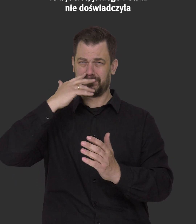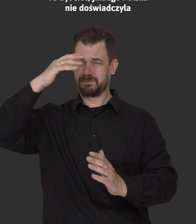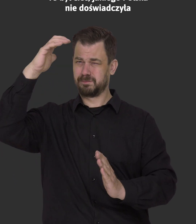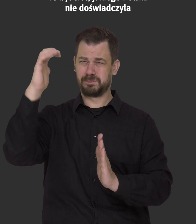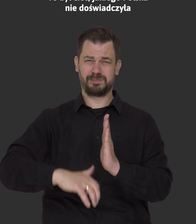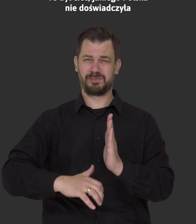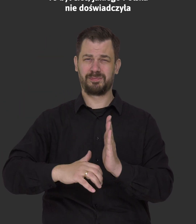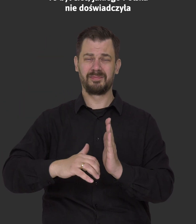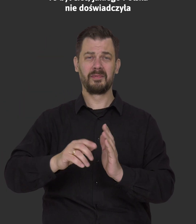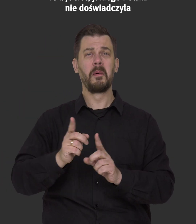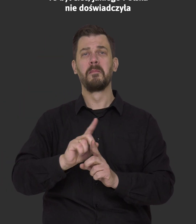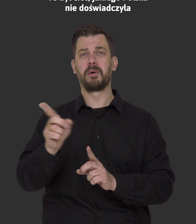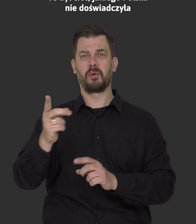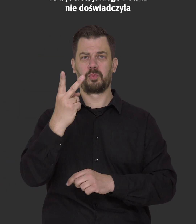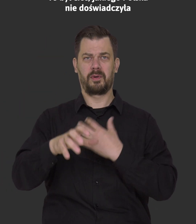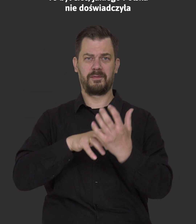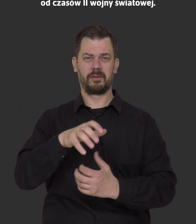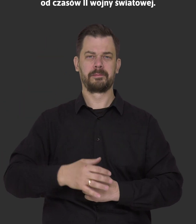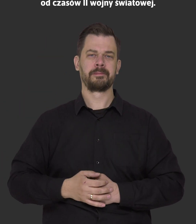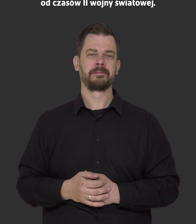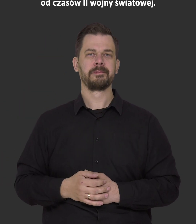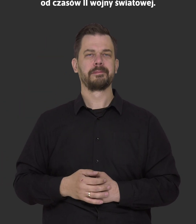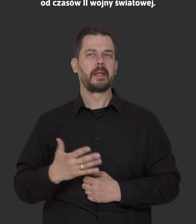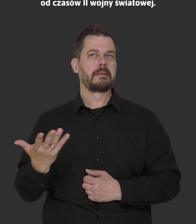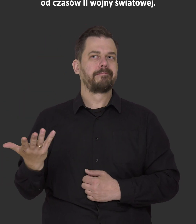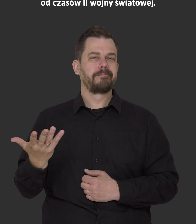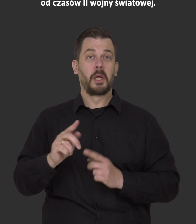To był cios, jakiego Polska nie doświadczyła od czasów II wojny światowej.